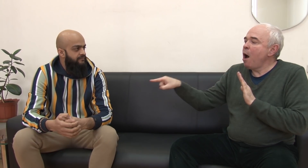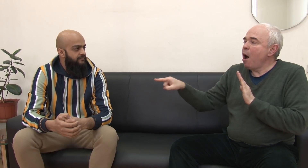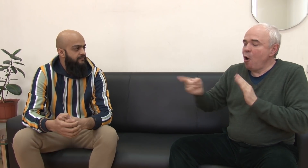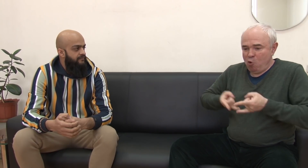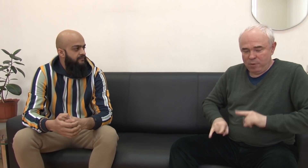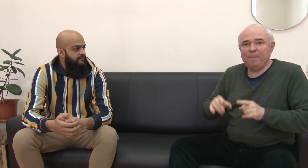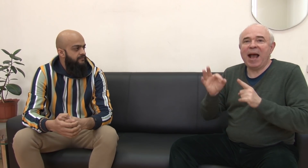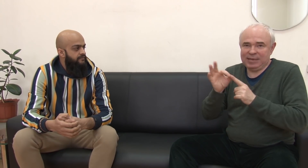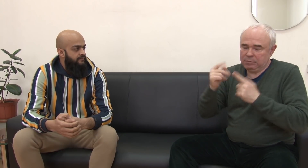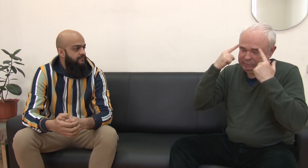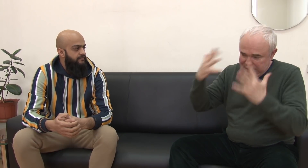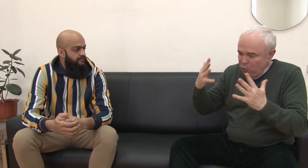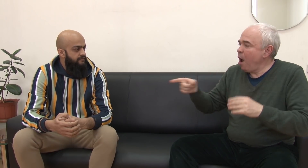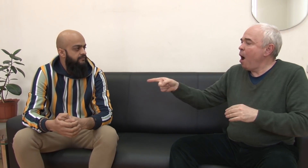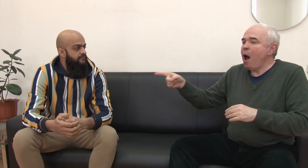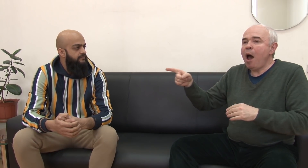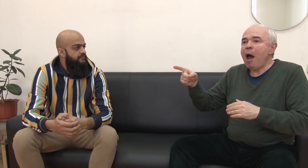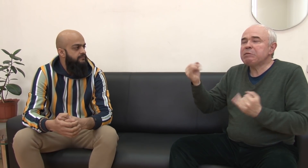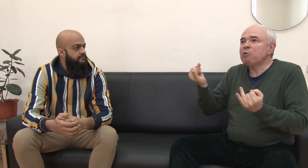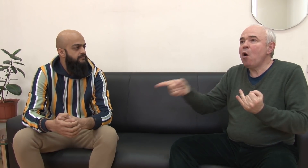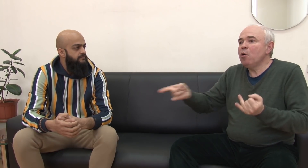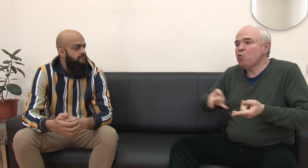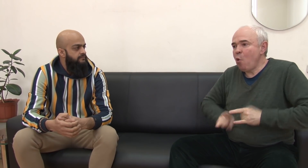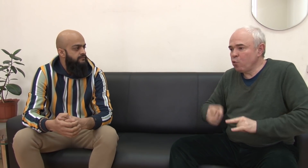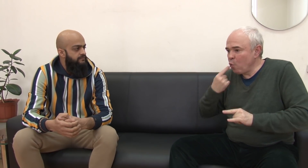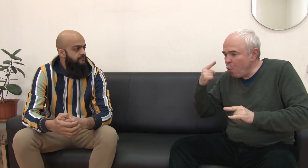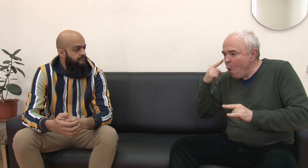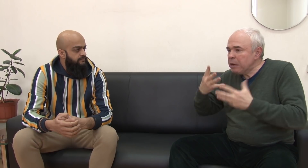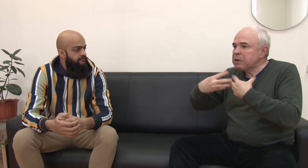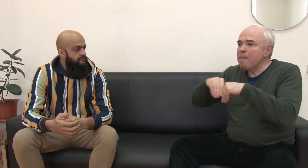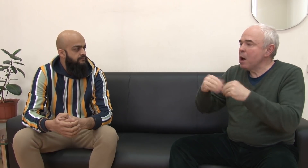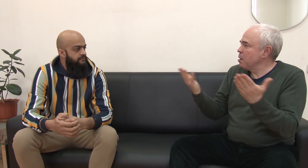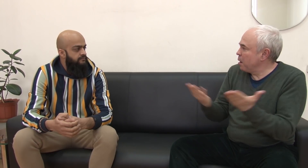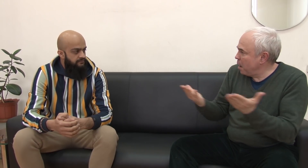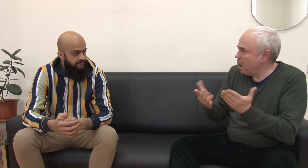Вы родом из Пакистана – это ясно... Вы родились в семье глухих?